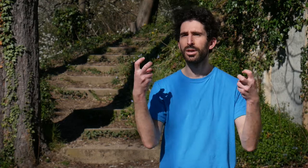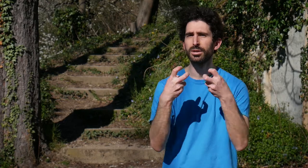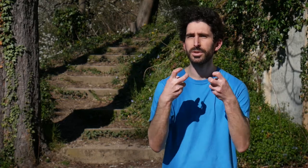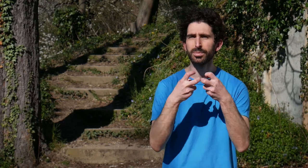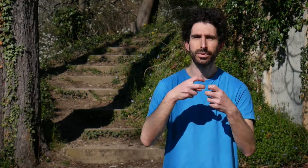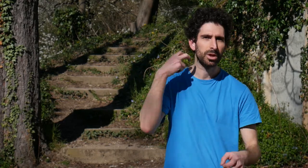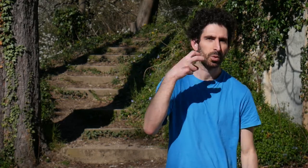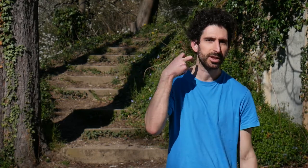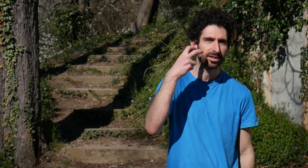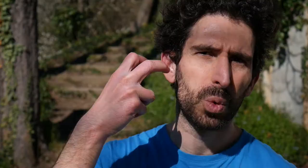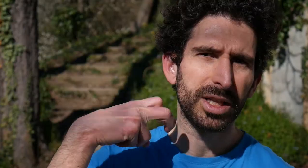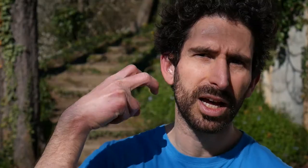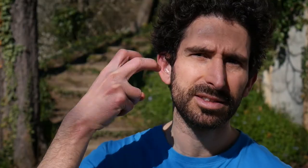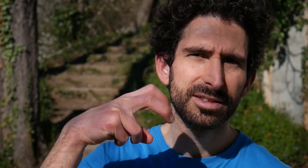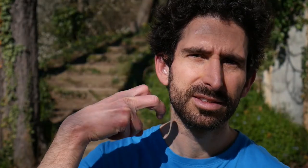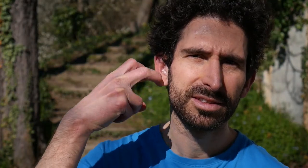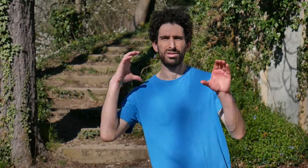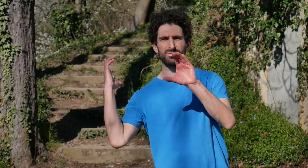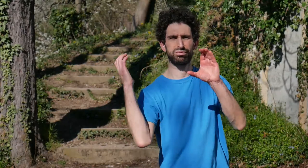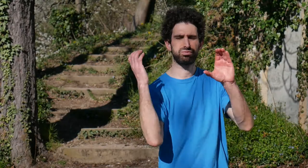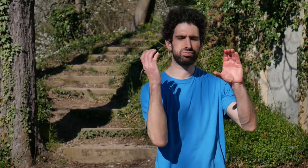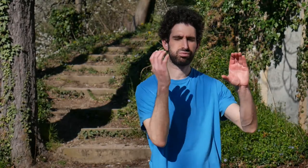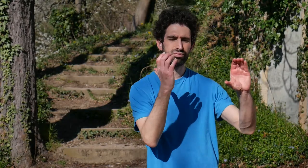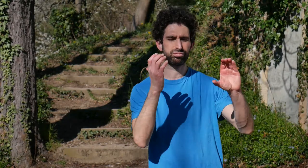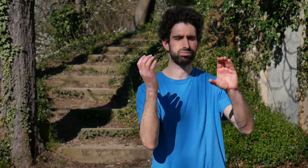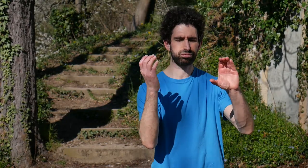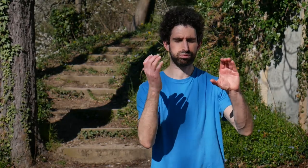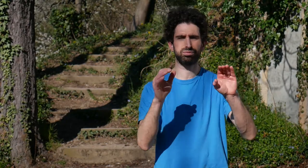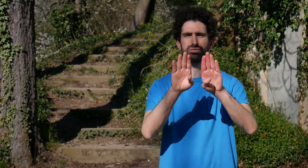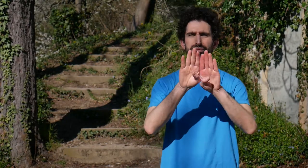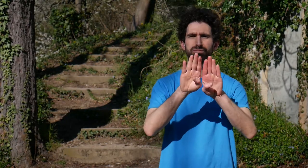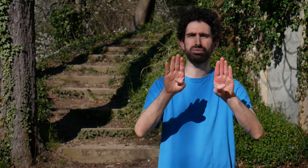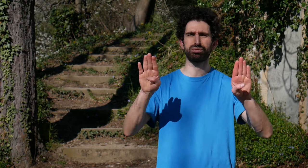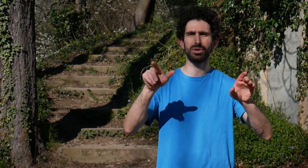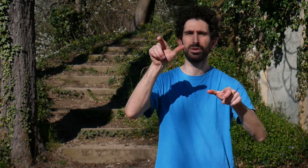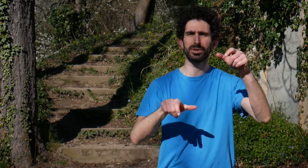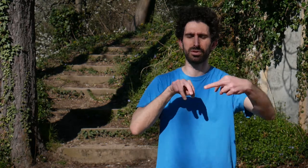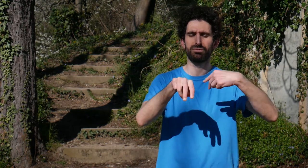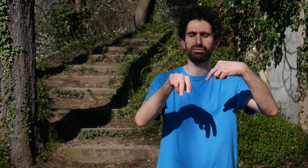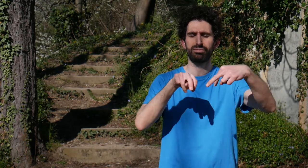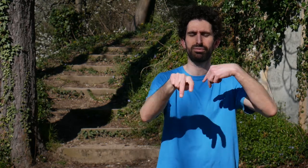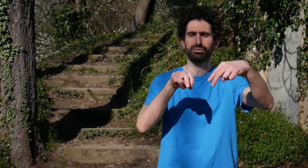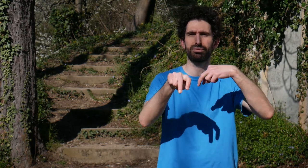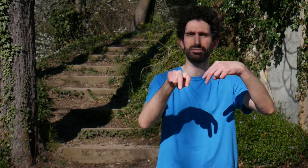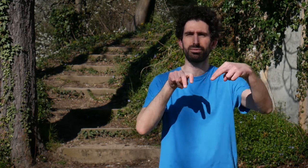Par exemple, le train. Le train arrive. Les portes s'ouvrent. Les gens montent et descendent.